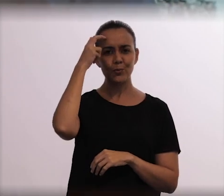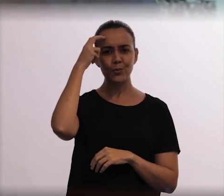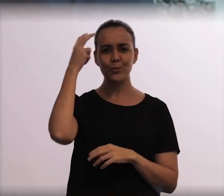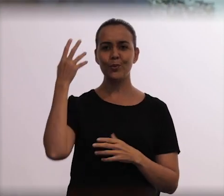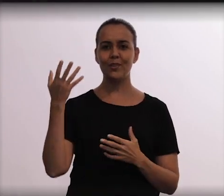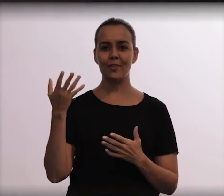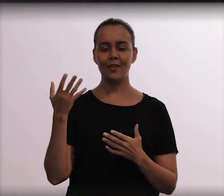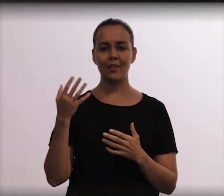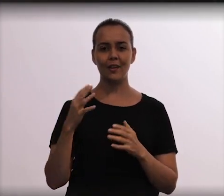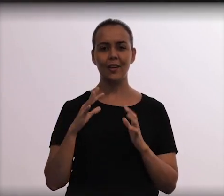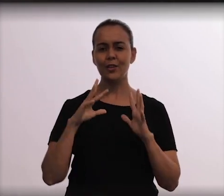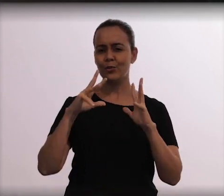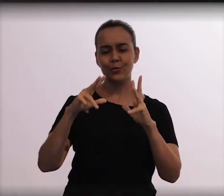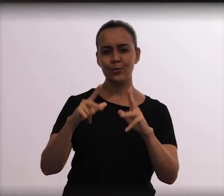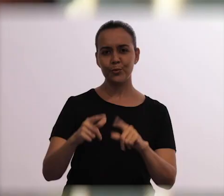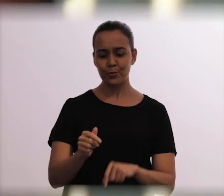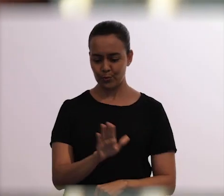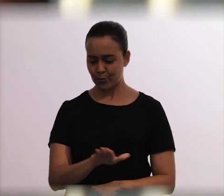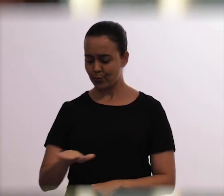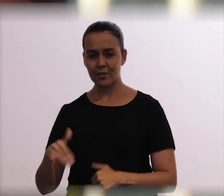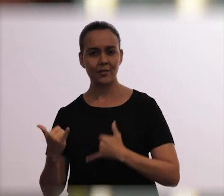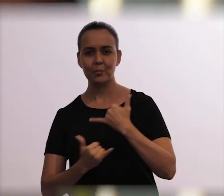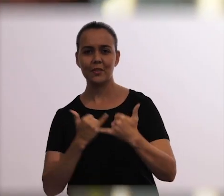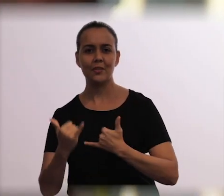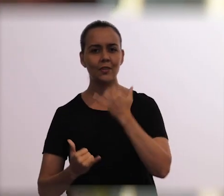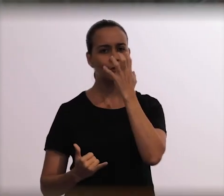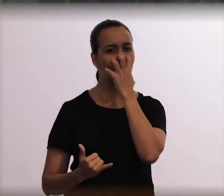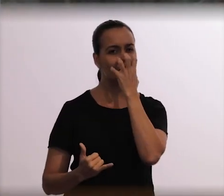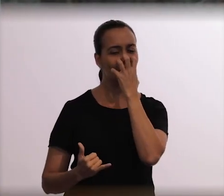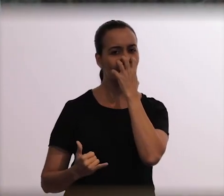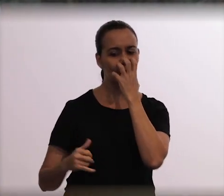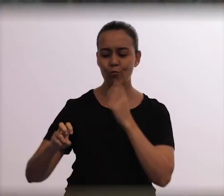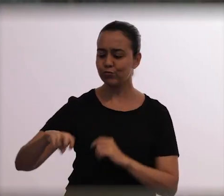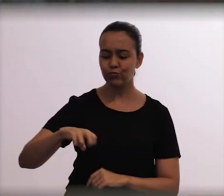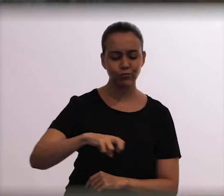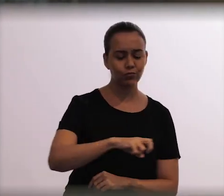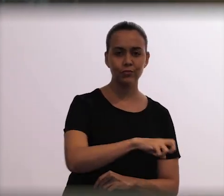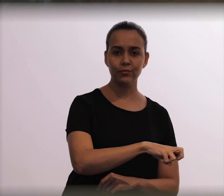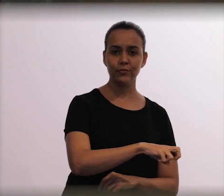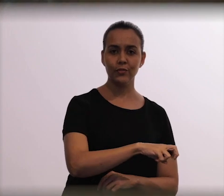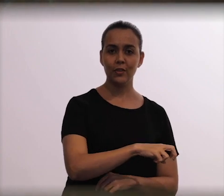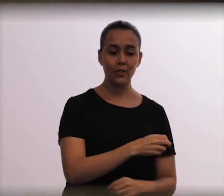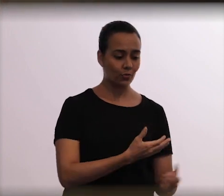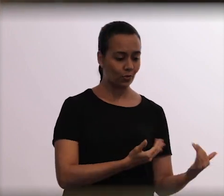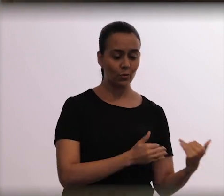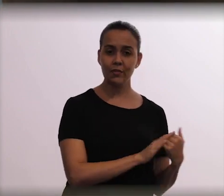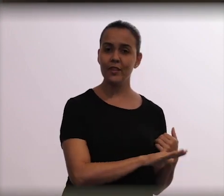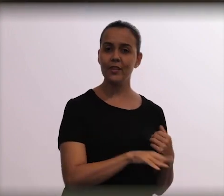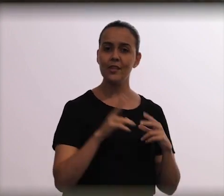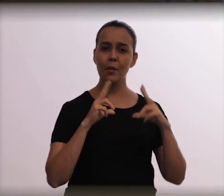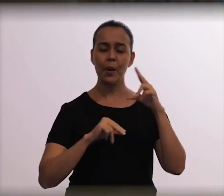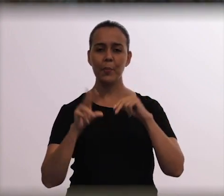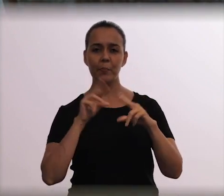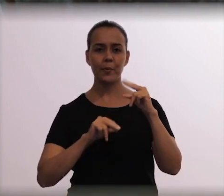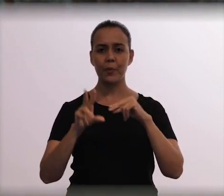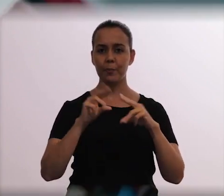a molecada brincando, é o cachorro passando, é a molecada conversando, porque é uma série de vivências e elas se entrecruzam nesses espaços